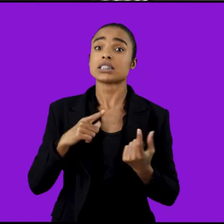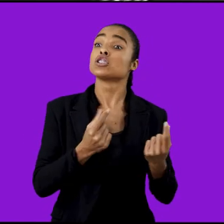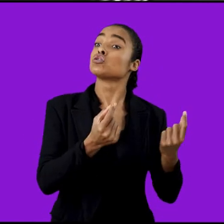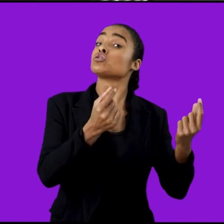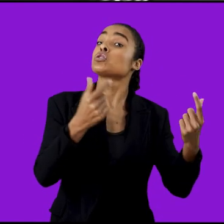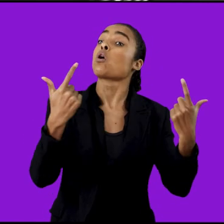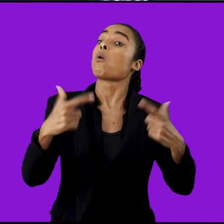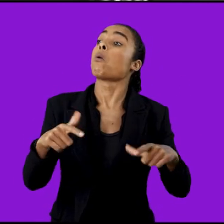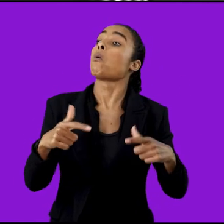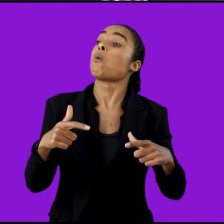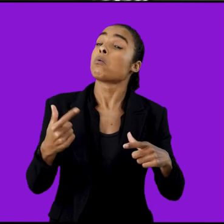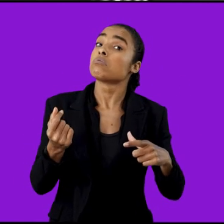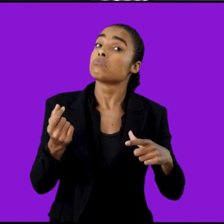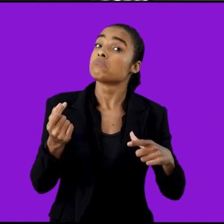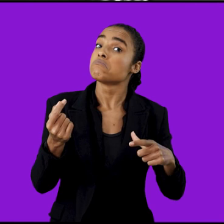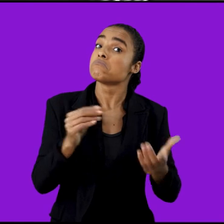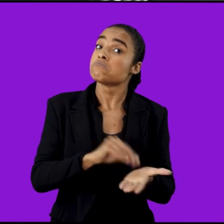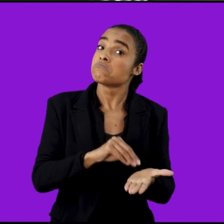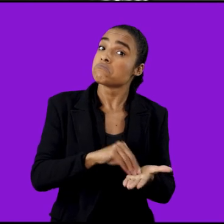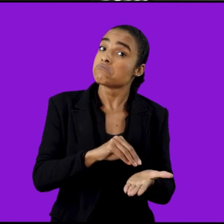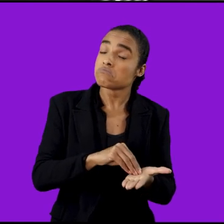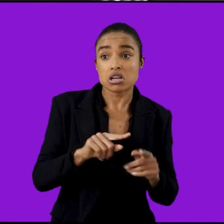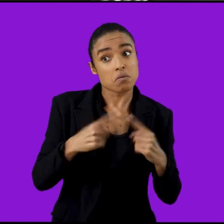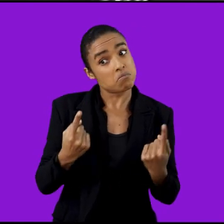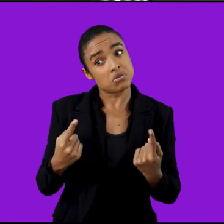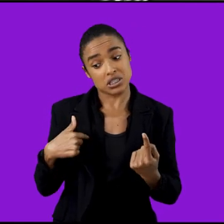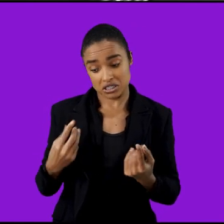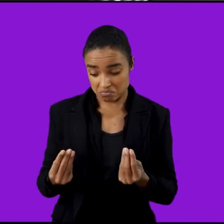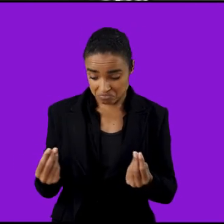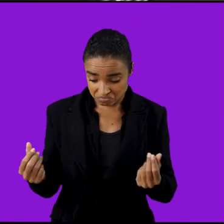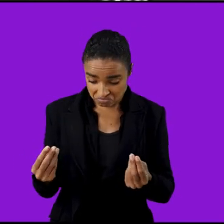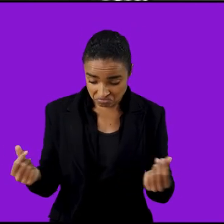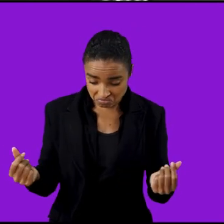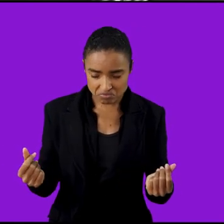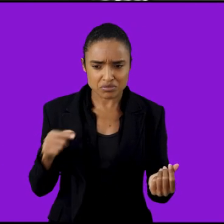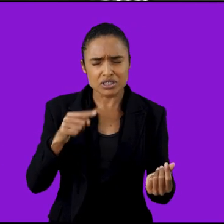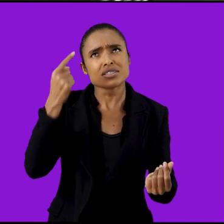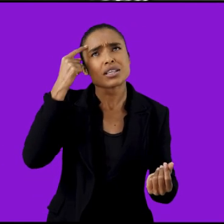Pô, dinheiro tem. Pra onde tá indo que é o problema, né? É, o dinheiro tem. Mas não tá passando pelas nossas mãos ainda